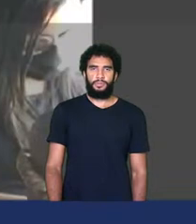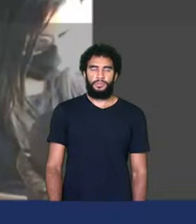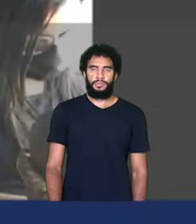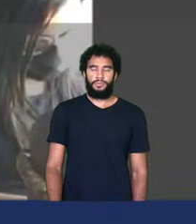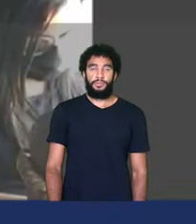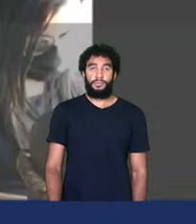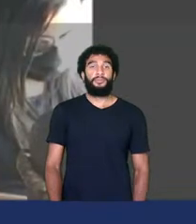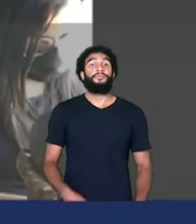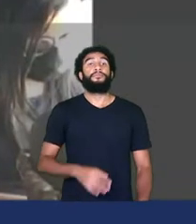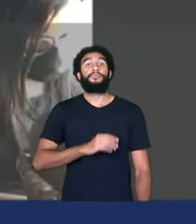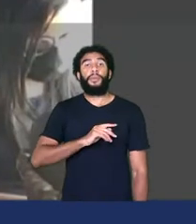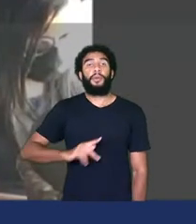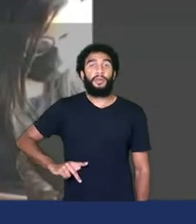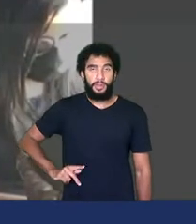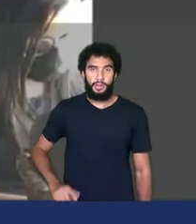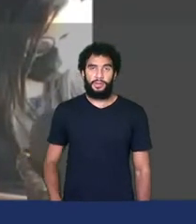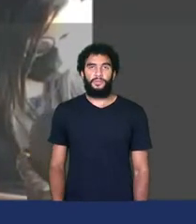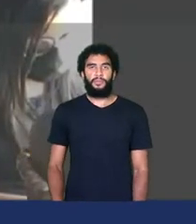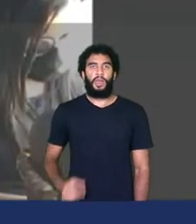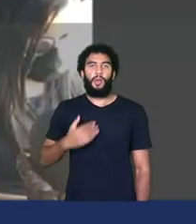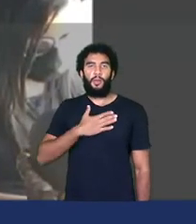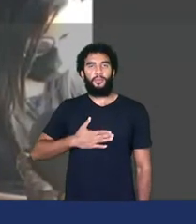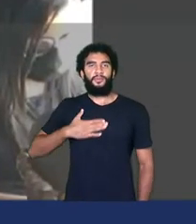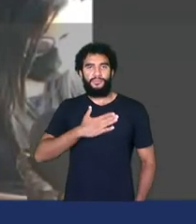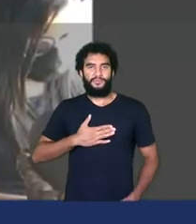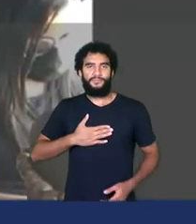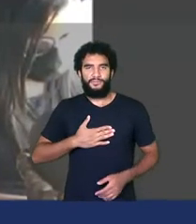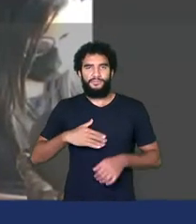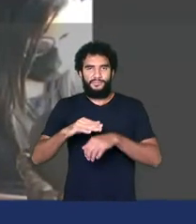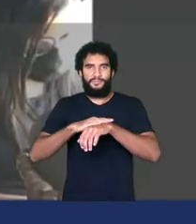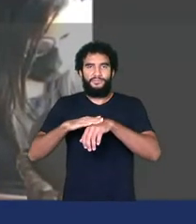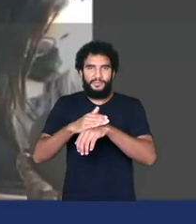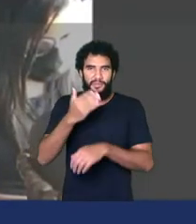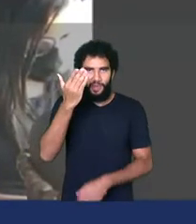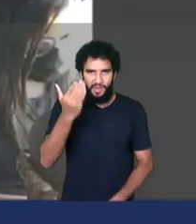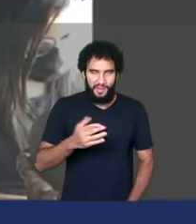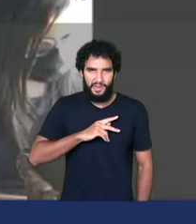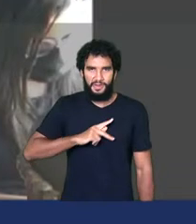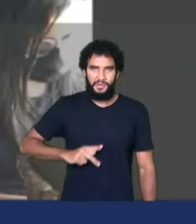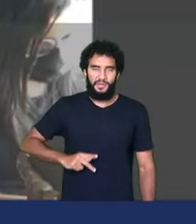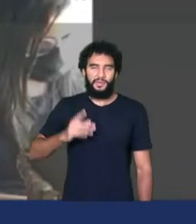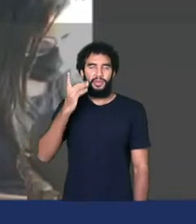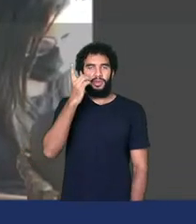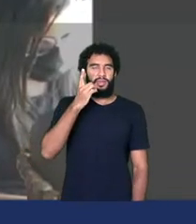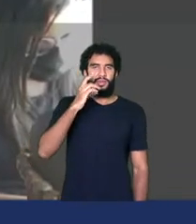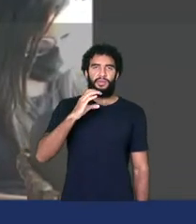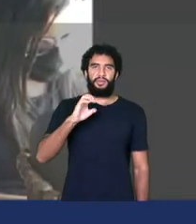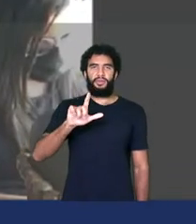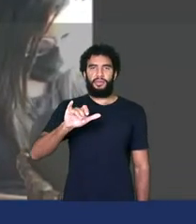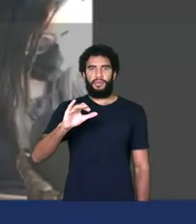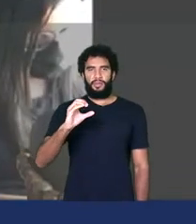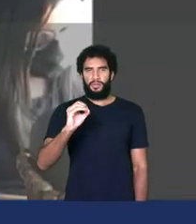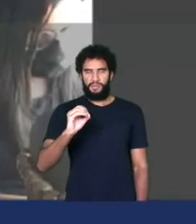NETO. -- [DEPUTADO]: SENHOR PRESIDENTE, É UM PRAZER FALAR COM VOSSA EXCELÊNCIA NA PRESIDÊNCIA, DEPUTADO CÉ LIO. QUERO AQUI TRATAR DE UM